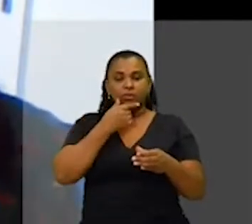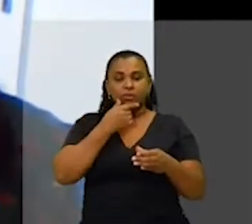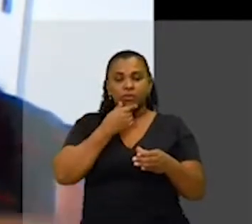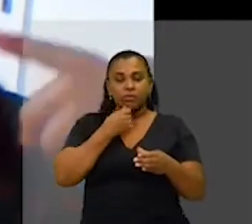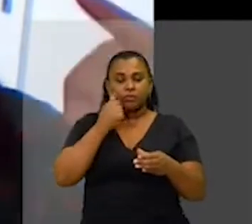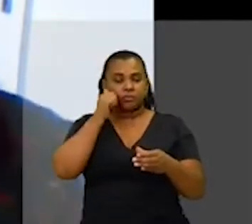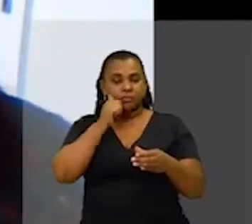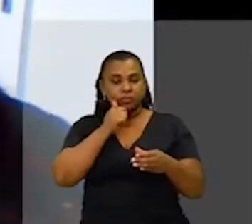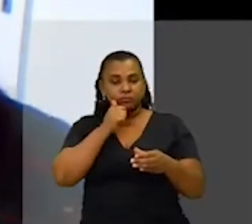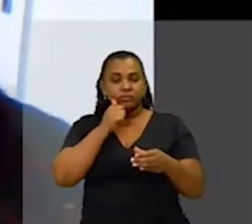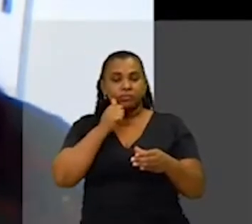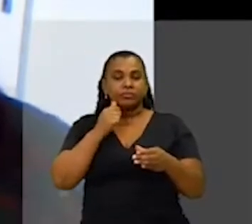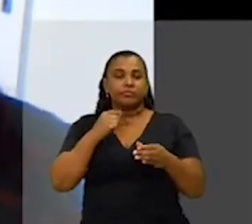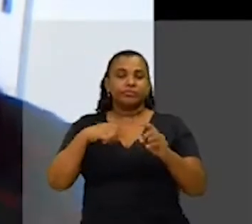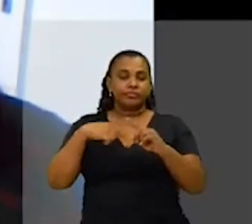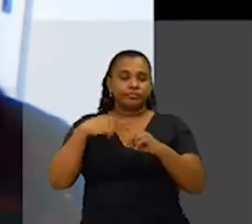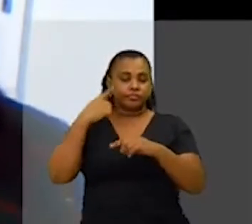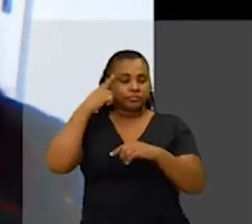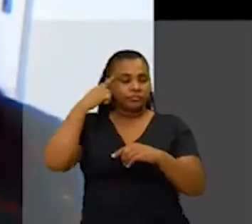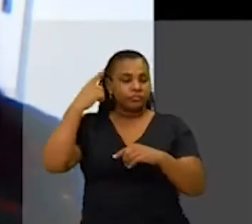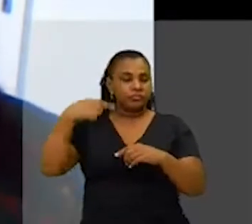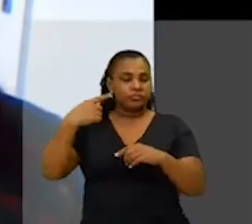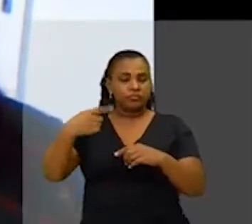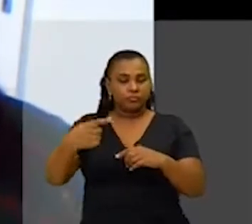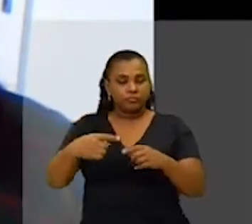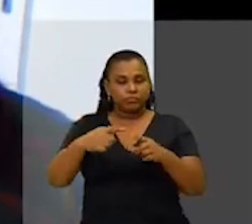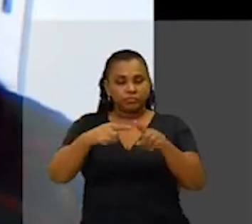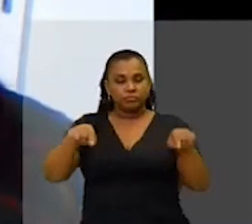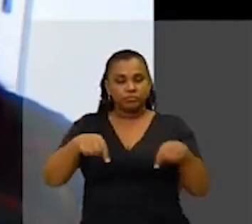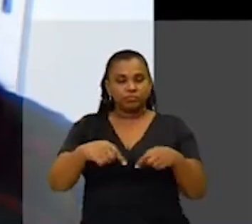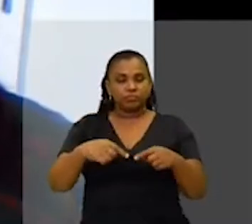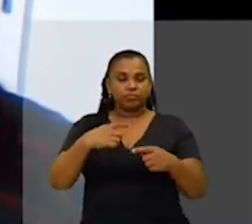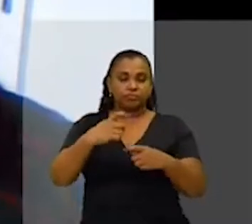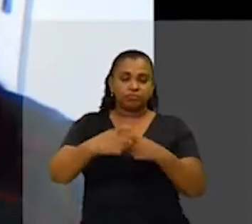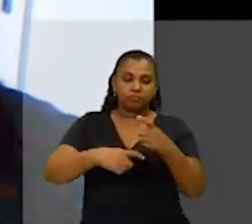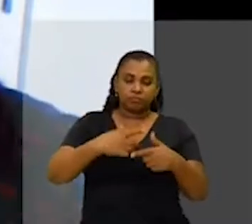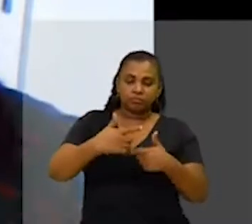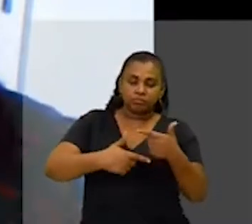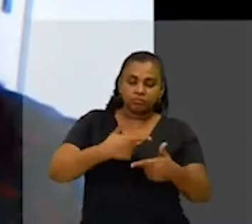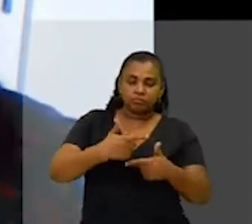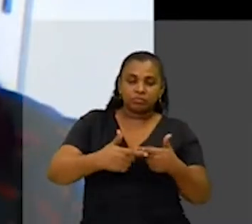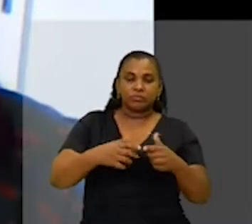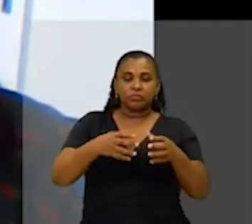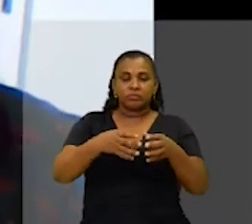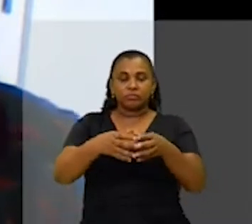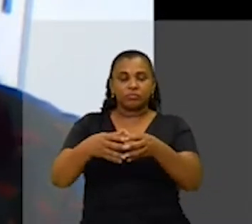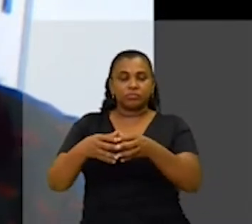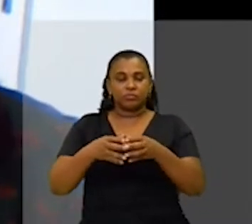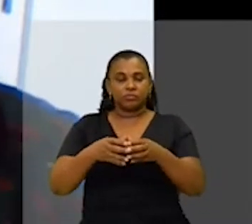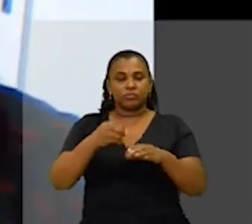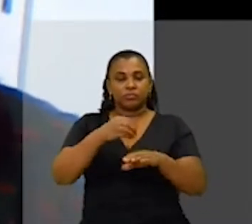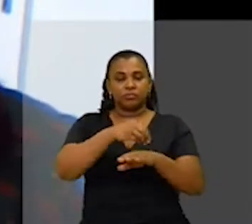alimentar definição de dinâmicas decisórios entre a equipe nesse grupo e Distribuição de falar de